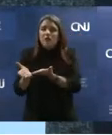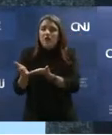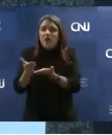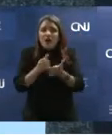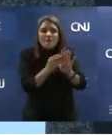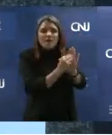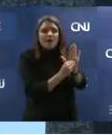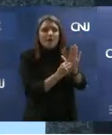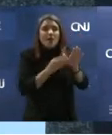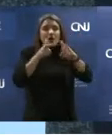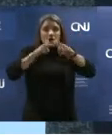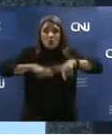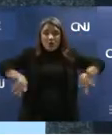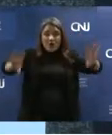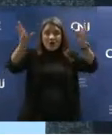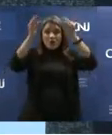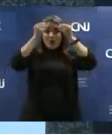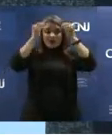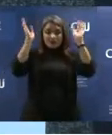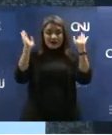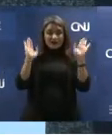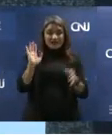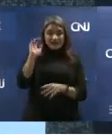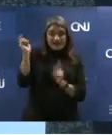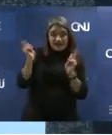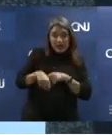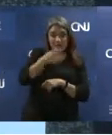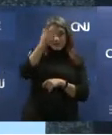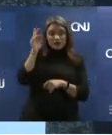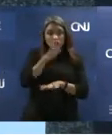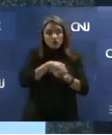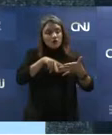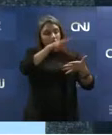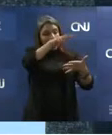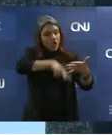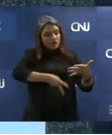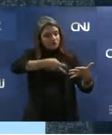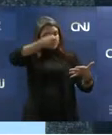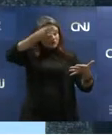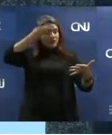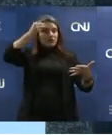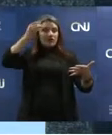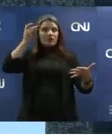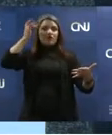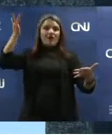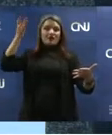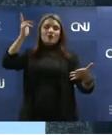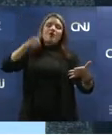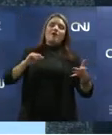ao grande público era efetivamente uma tarefa hercúlea. Daí a nossa preocupação na elaboração